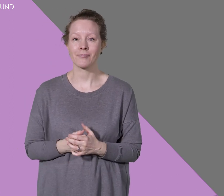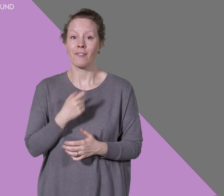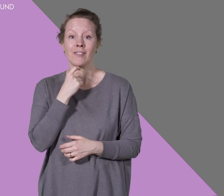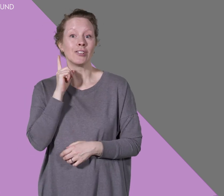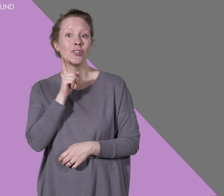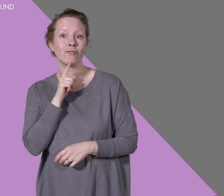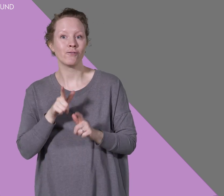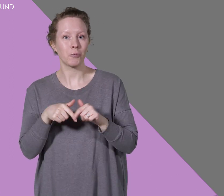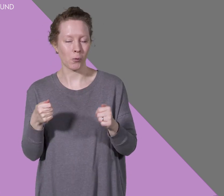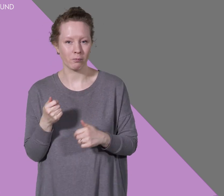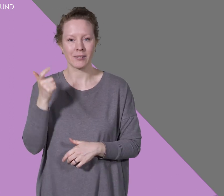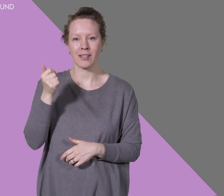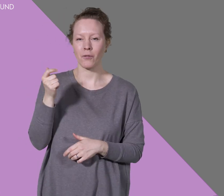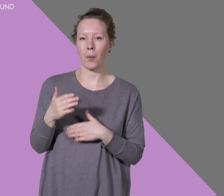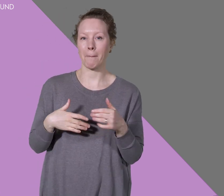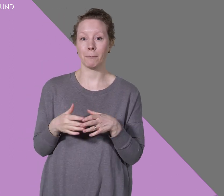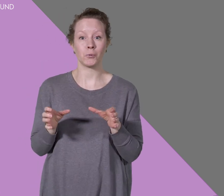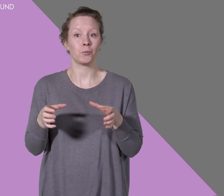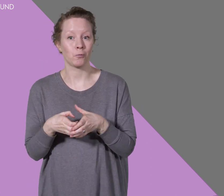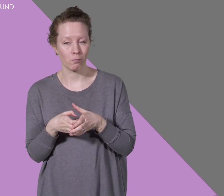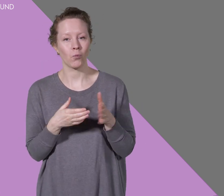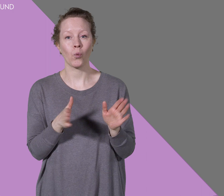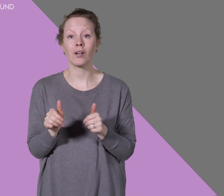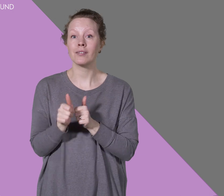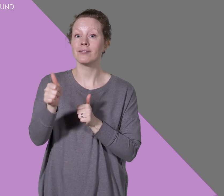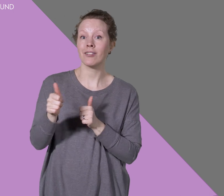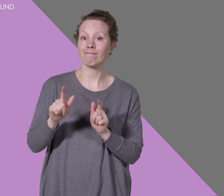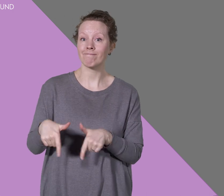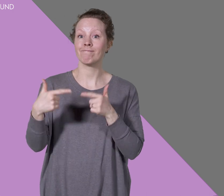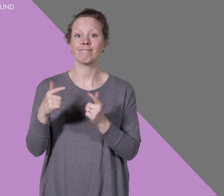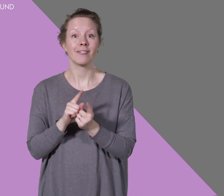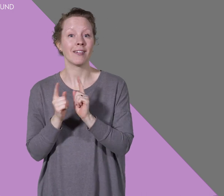Finlands Dövas Förbunds seniorarbetsgrupp ordnar en distansträff -